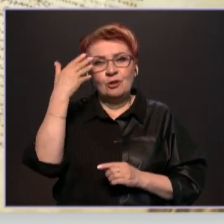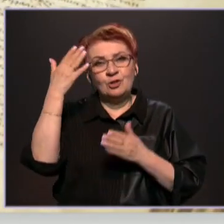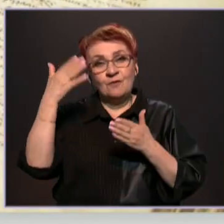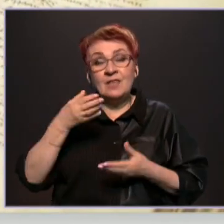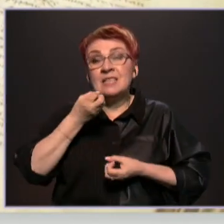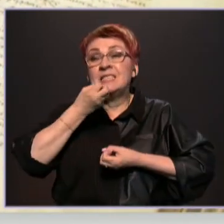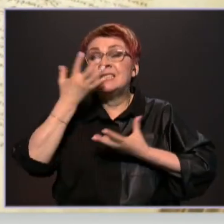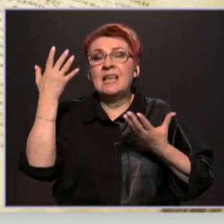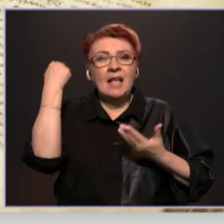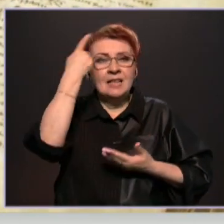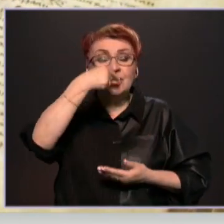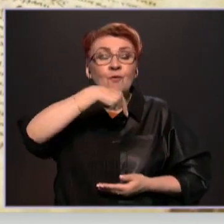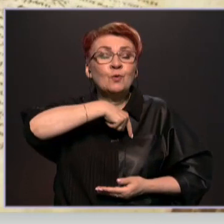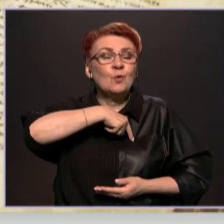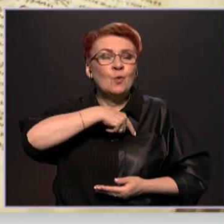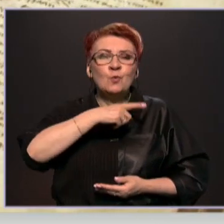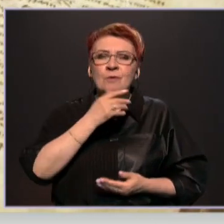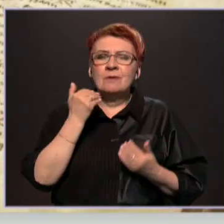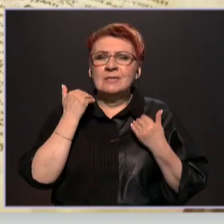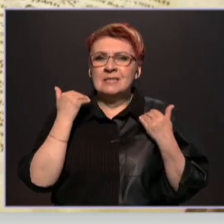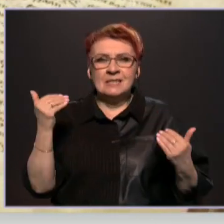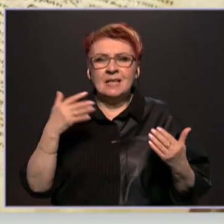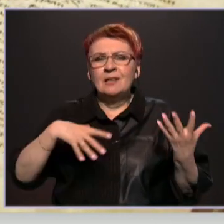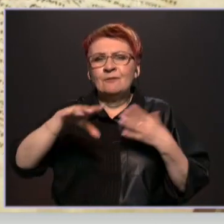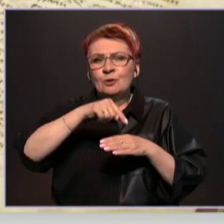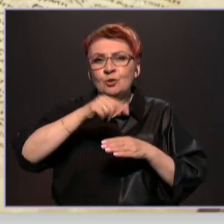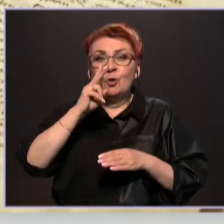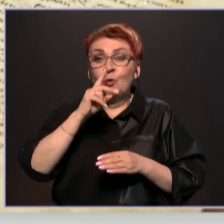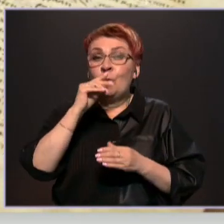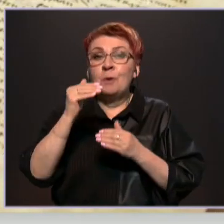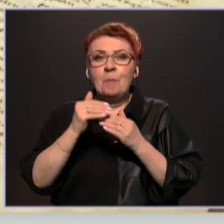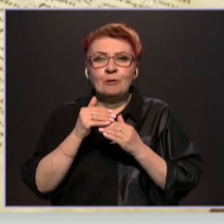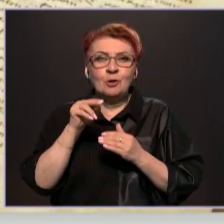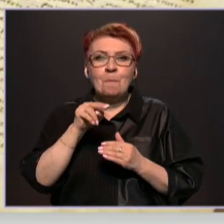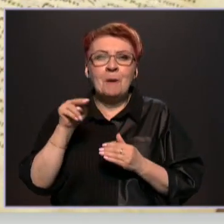его лица и внутренняя сила которую чувствовали Каждый кто приближался преподобному вот порой